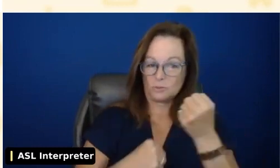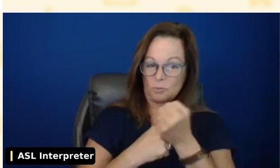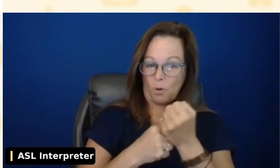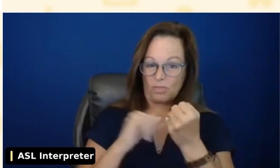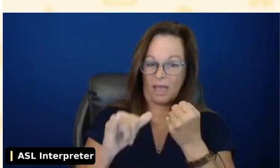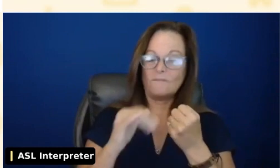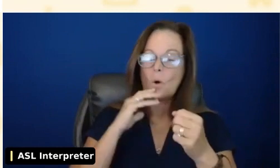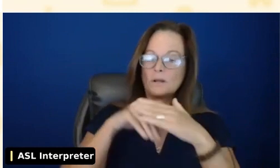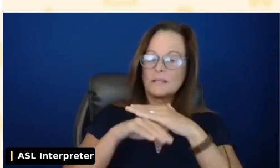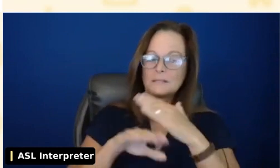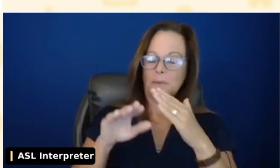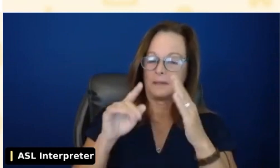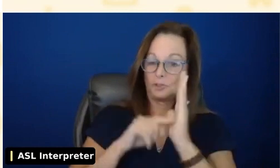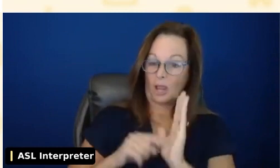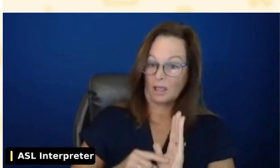¿Y ayudan con las reparaciones?